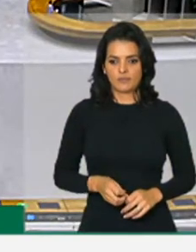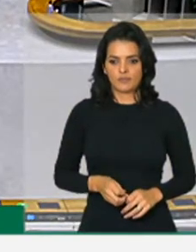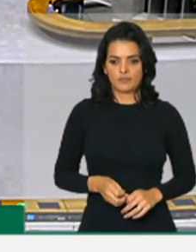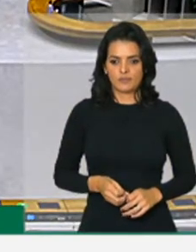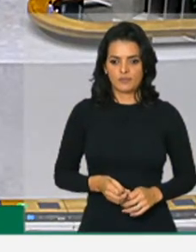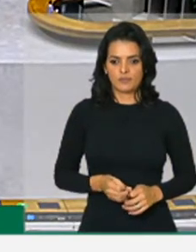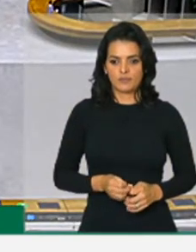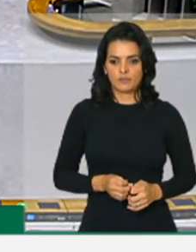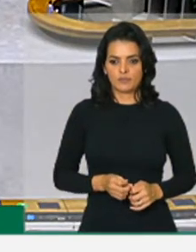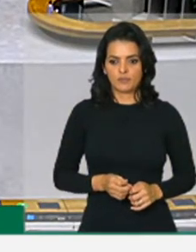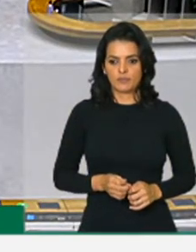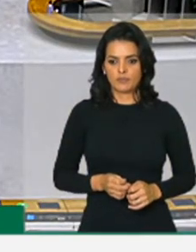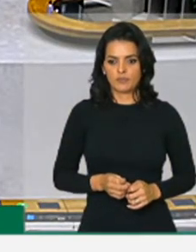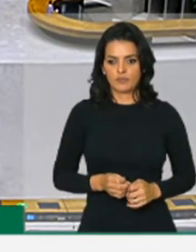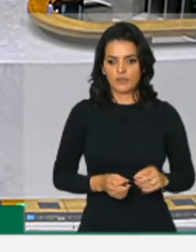PRESIDENTE, O PSD É NÃO, SENHOR PRESIDENTE.